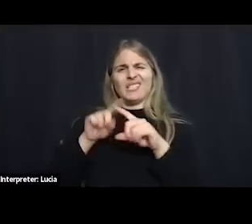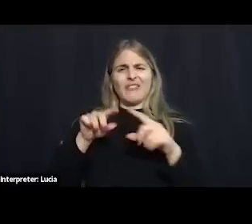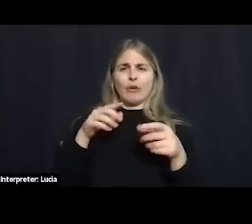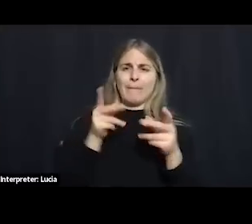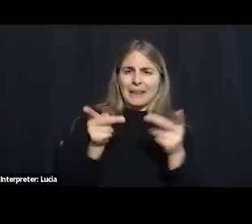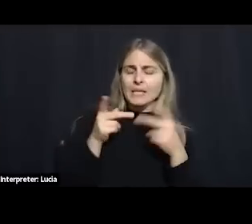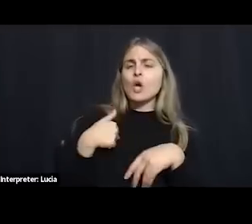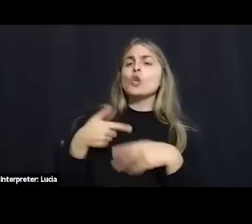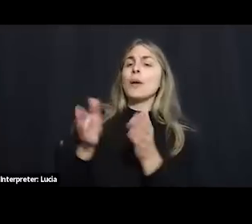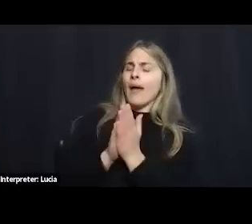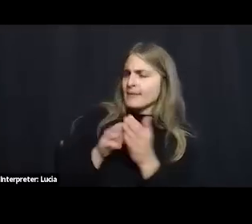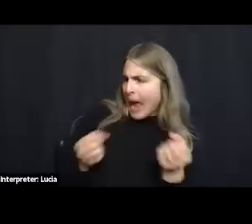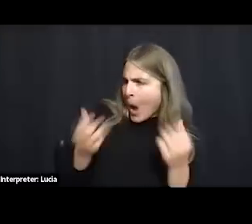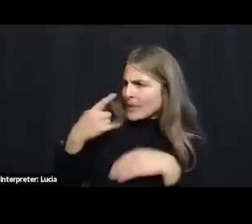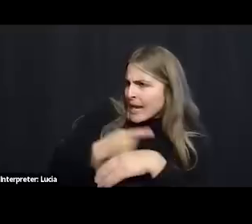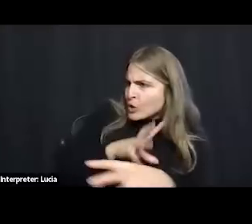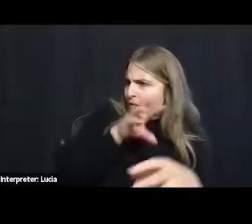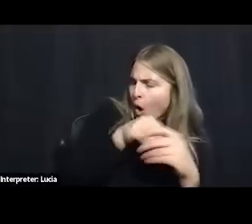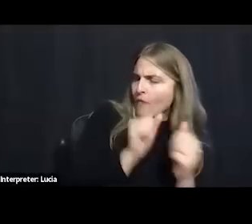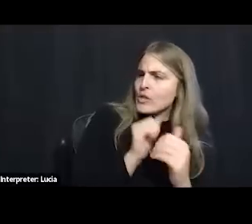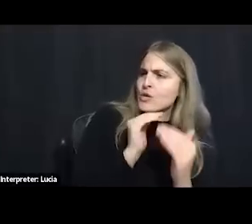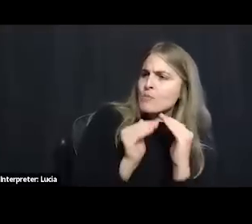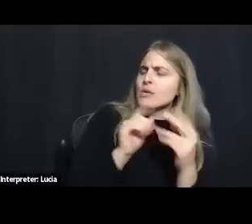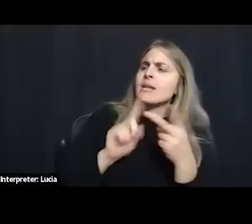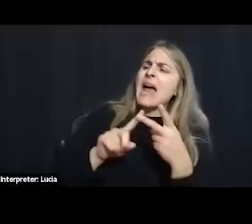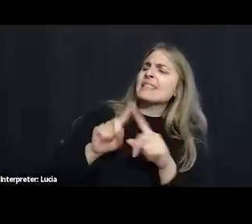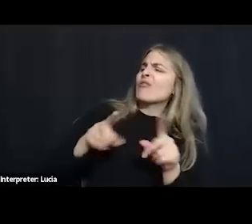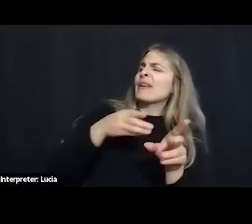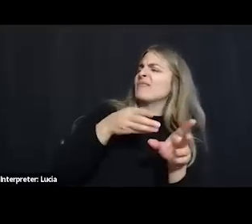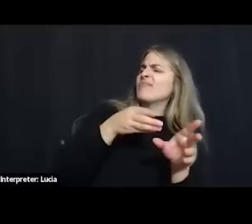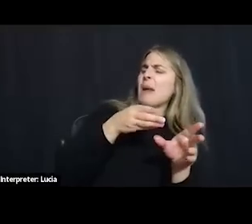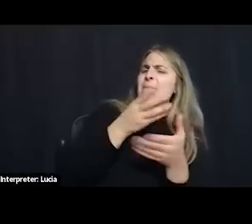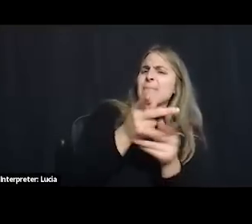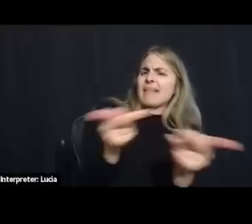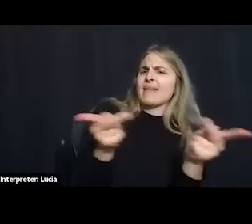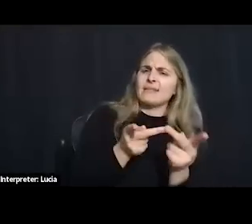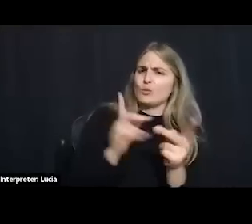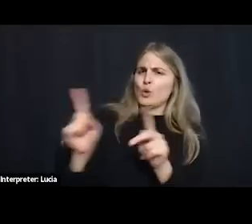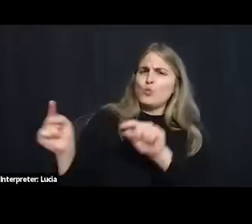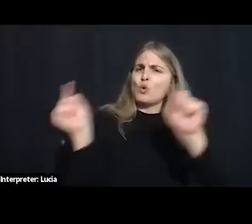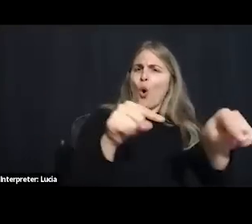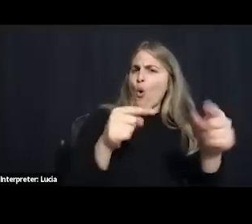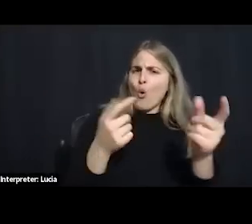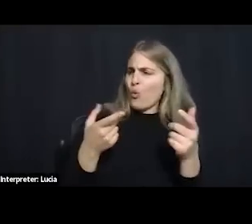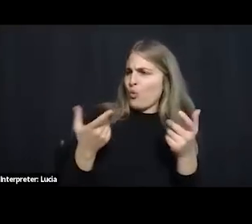cuántos días participaron en la comunidad y también en cuántas áreas diferentes han participado en esos días.